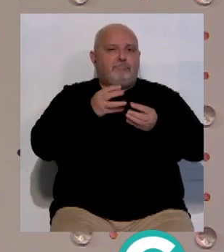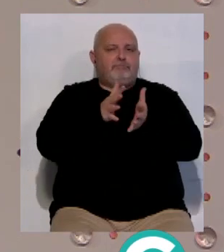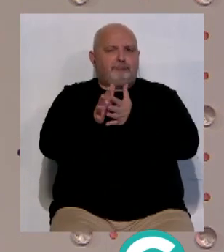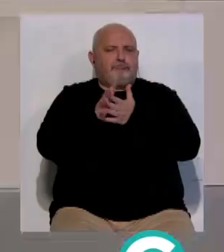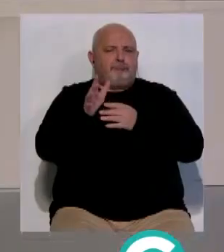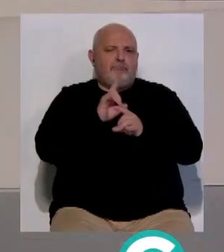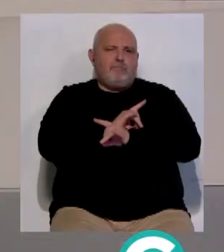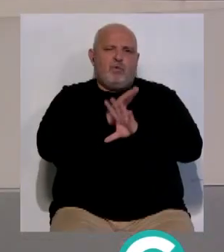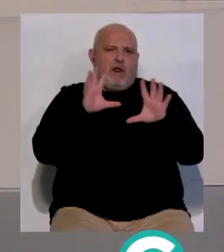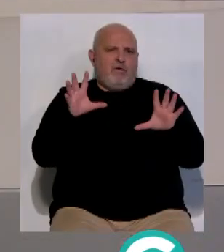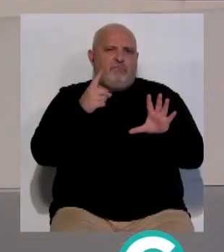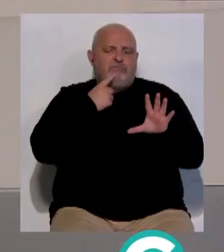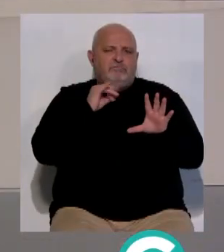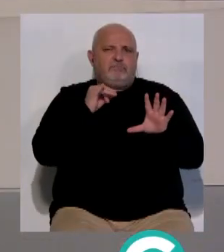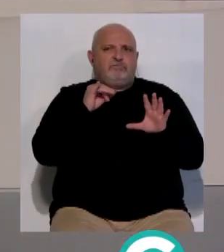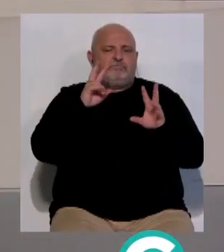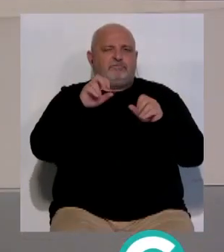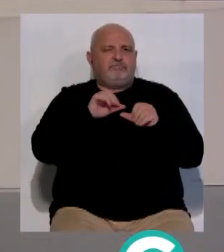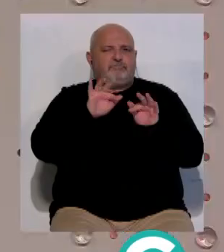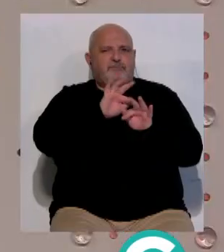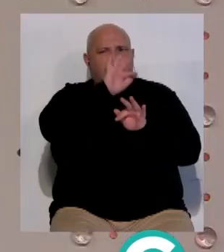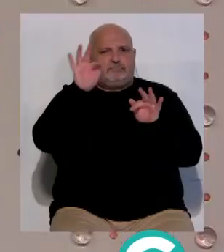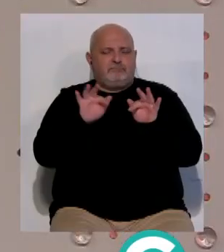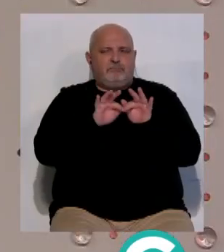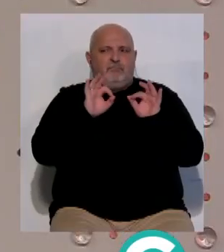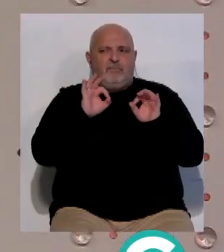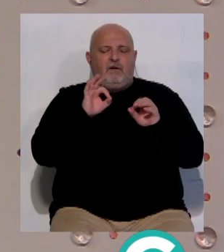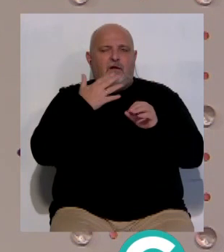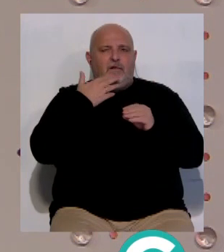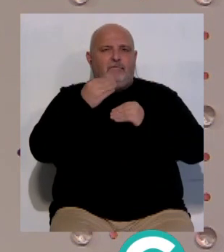en todo momento de de cóm fue el transcurso del partido de de cómo se tenía que haber llevado a